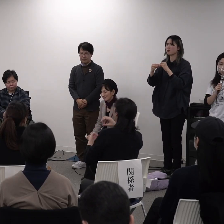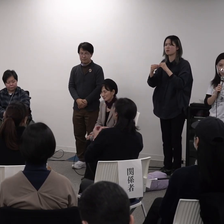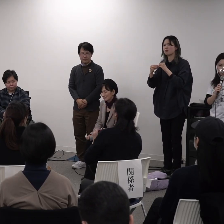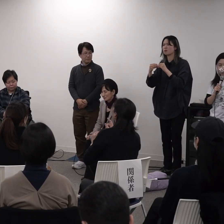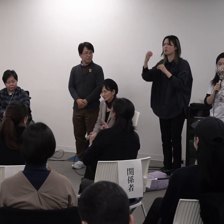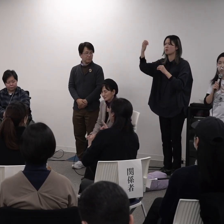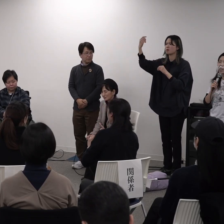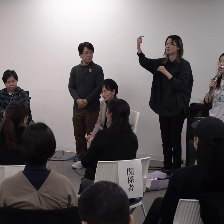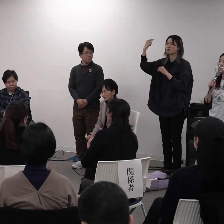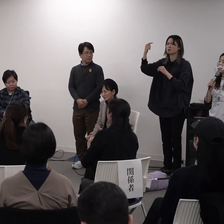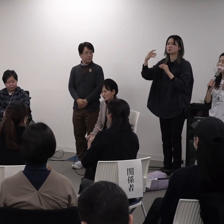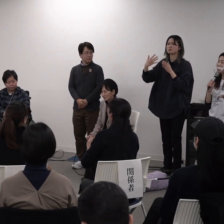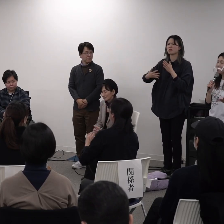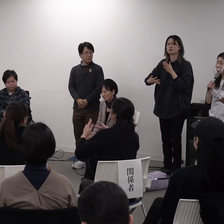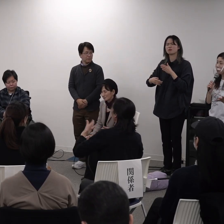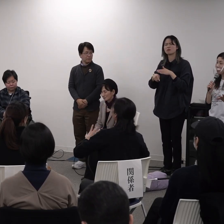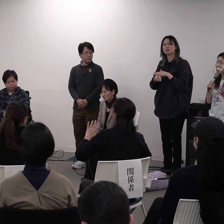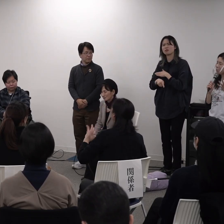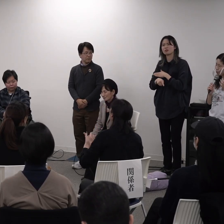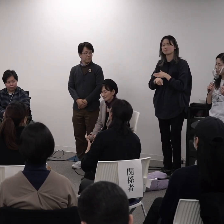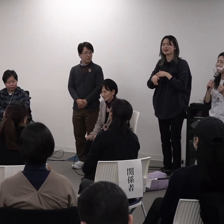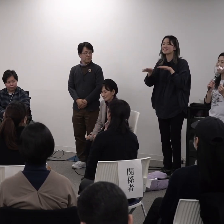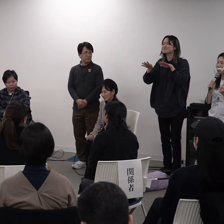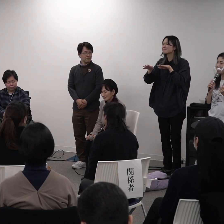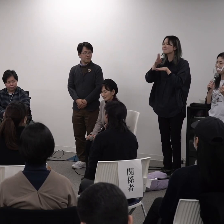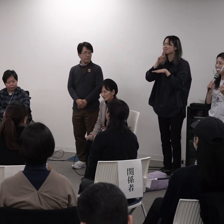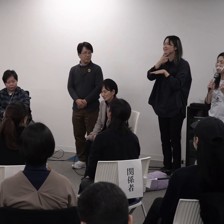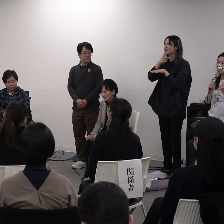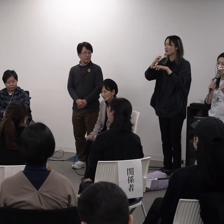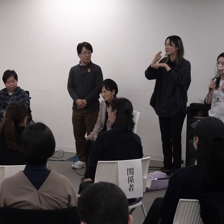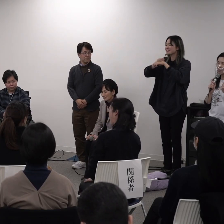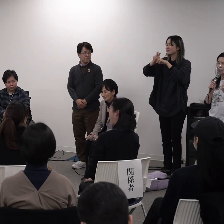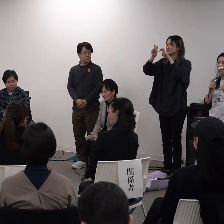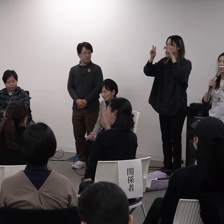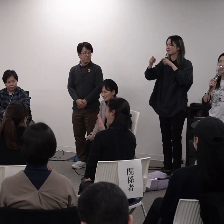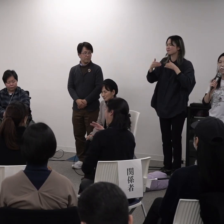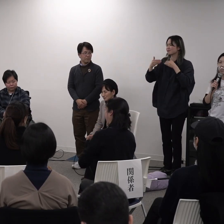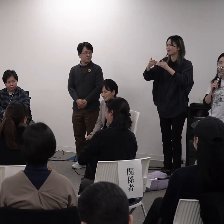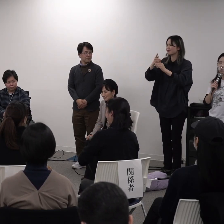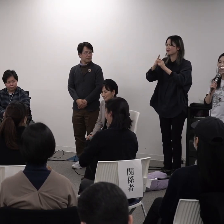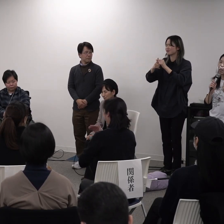実はいろいろ開発が進んでいるのでもうすぐ大丈夫になるはずなんですけれども